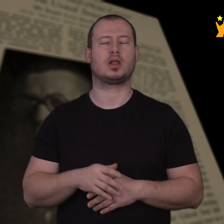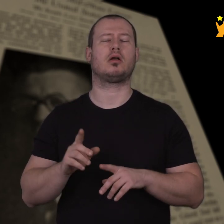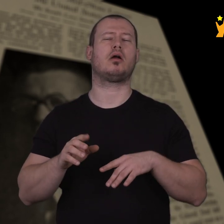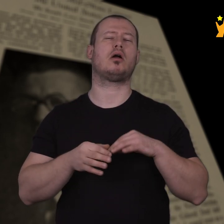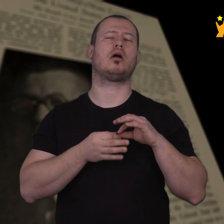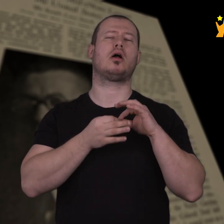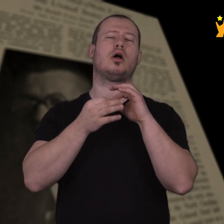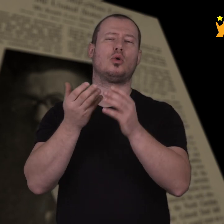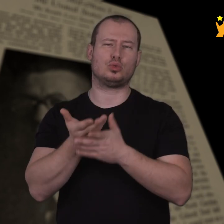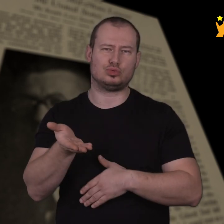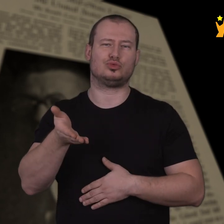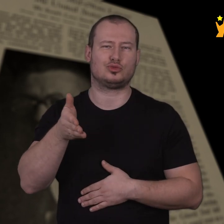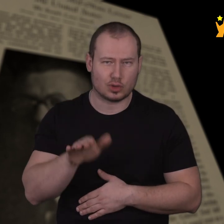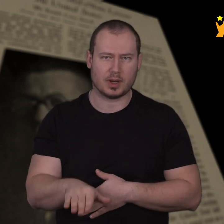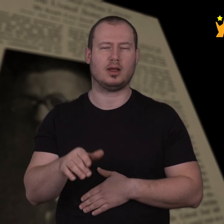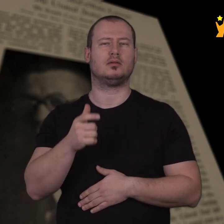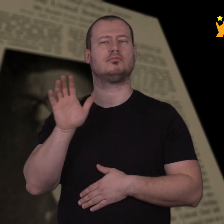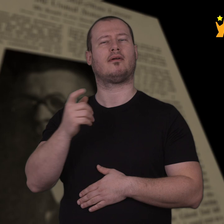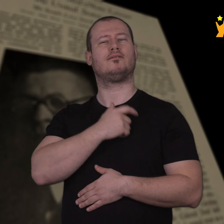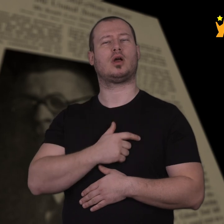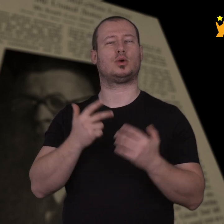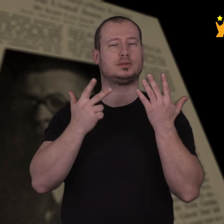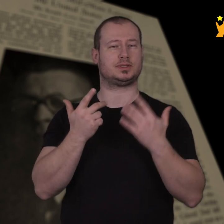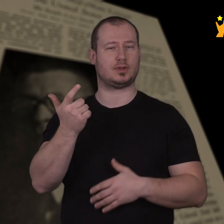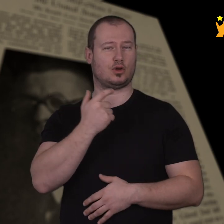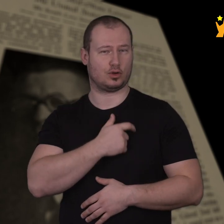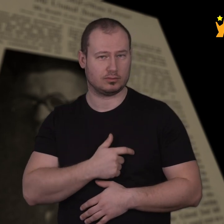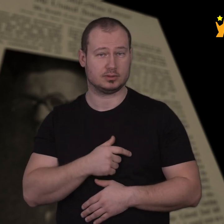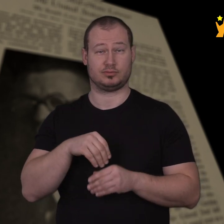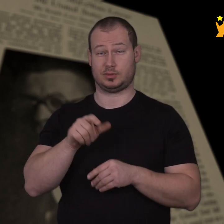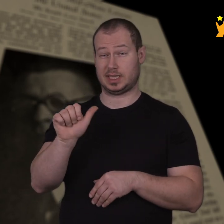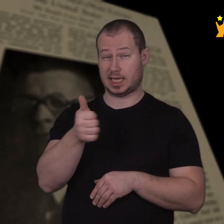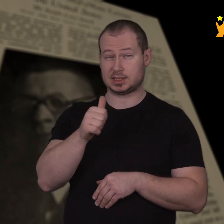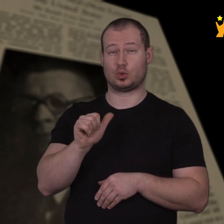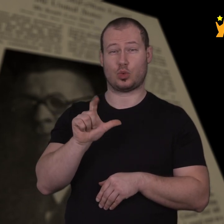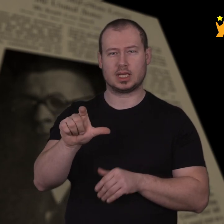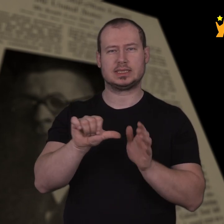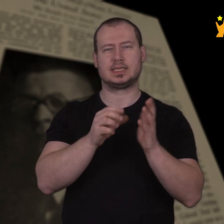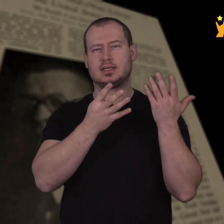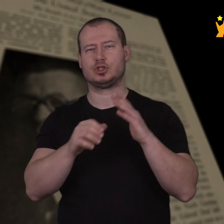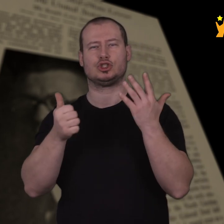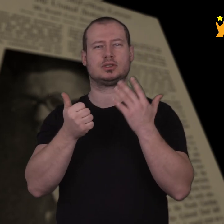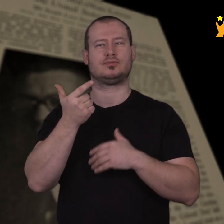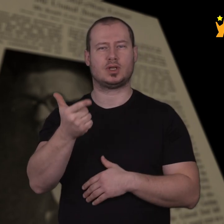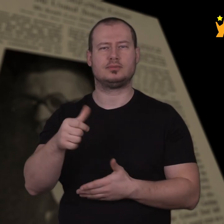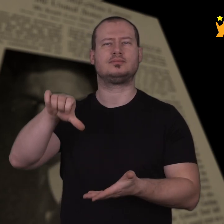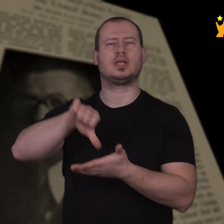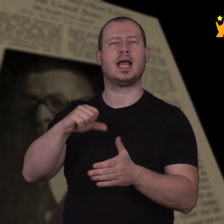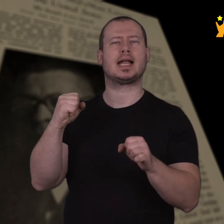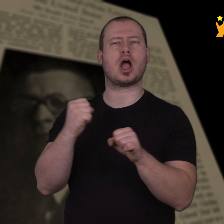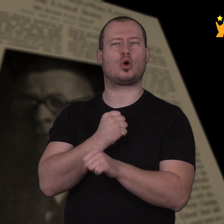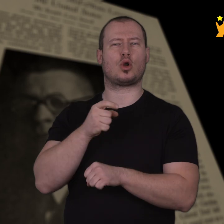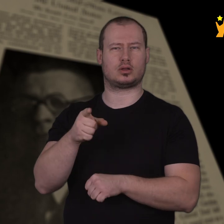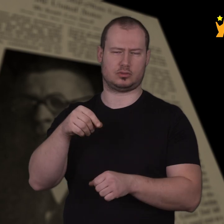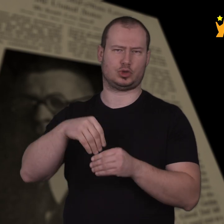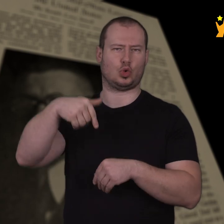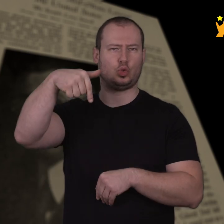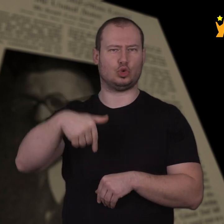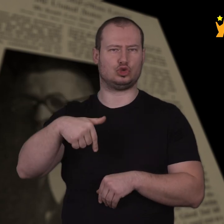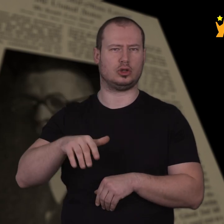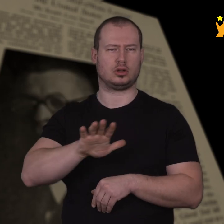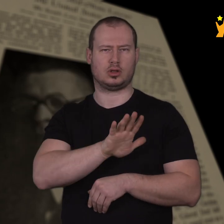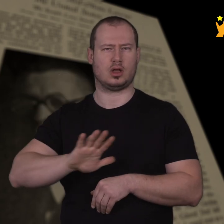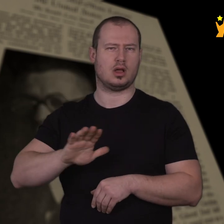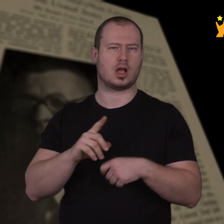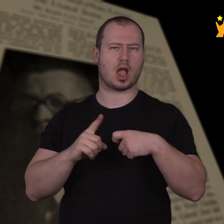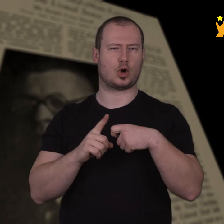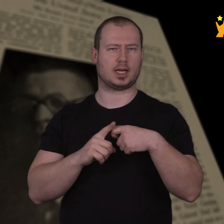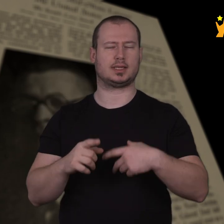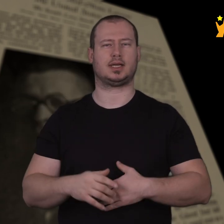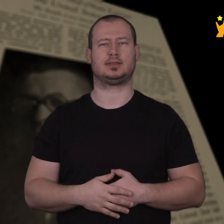Zomrel 11. júla 1962 vo veku 82 rokov v Georgetowne v Južnej Karolíne.